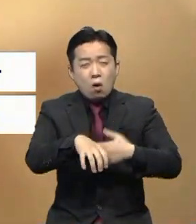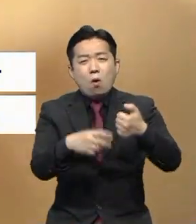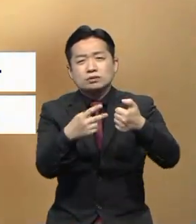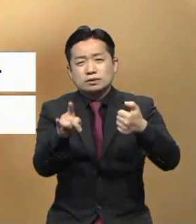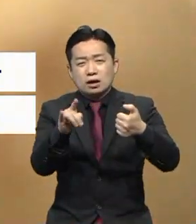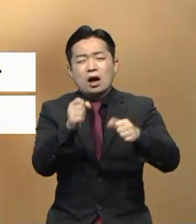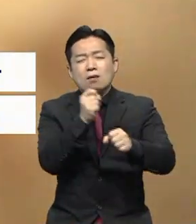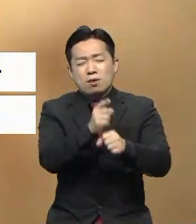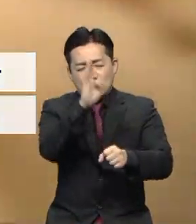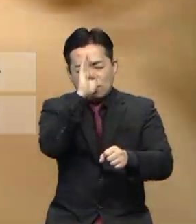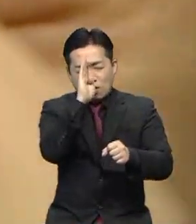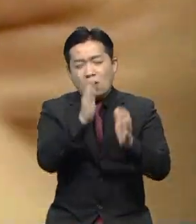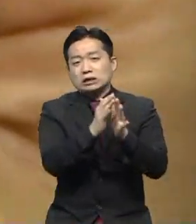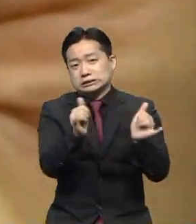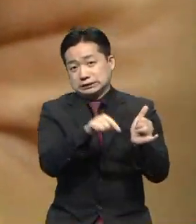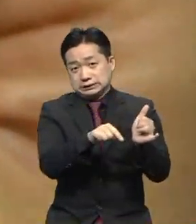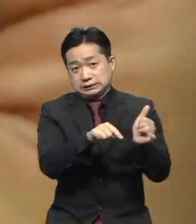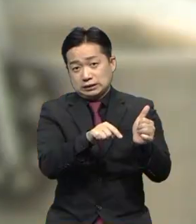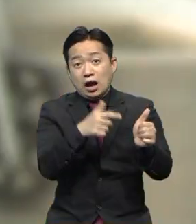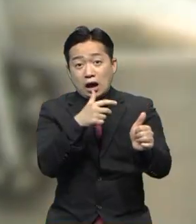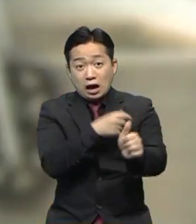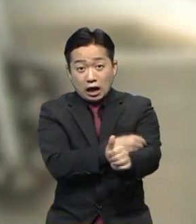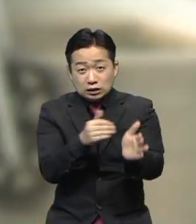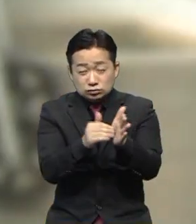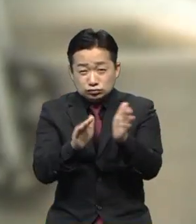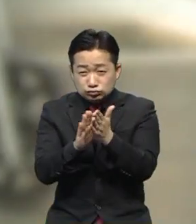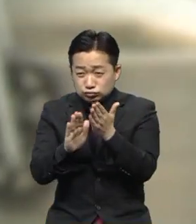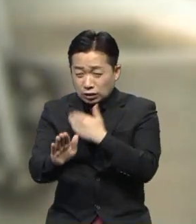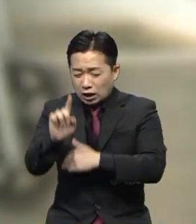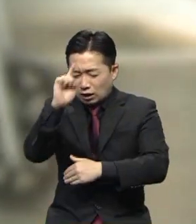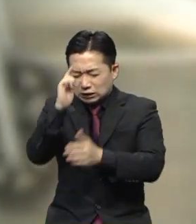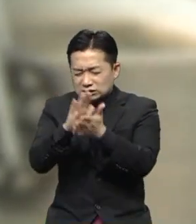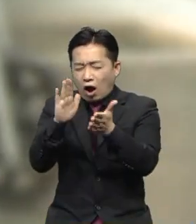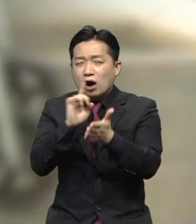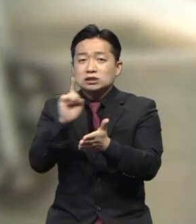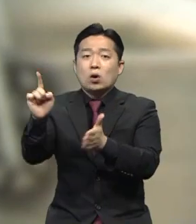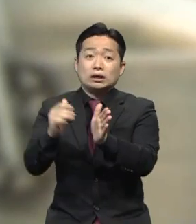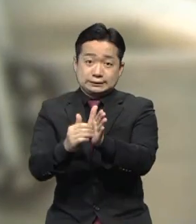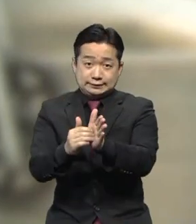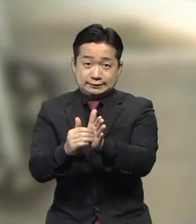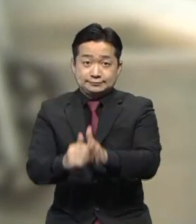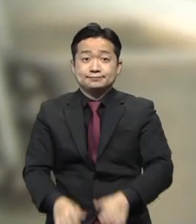기저질환을 앓고 있었고 접종 뒤 발열 증상을 신고했던 것으로 알려졌습니다. SBS 김덕현입니다.